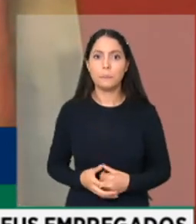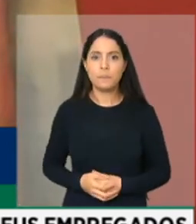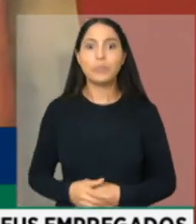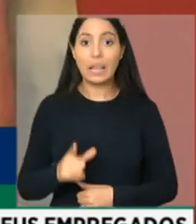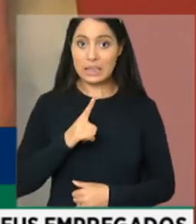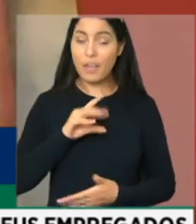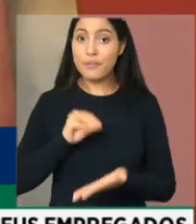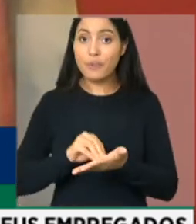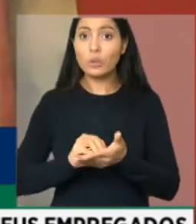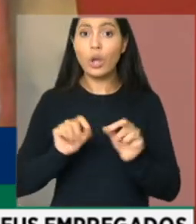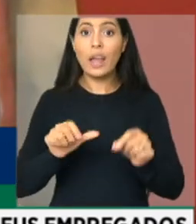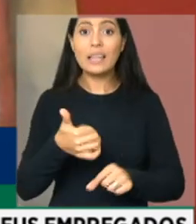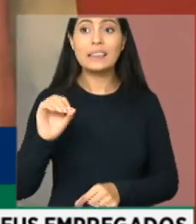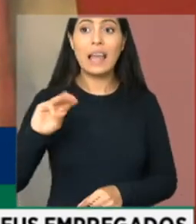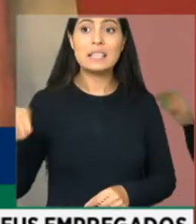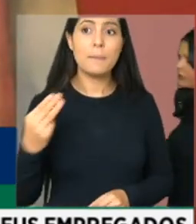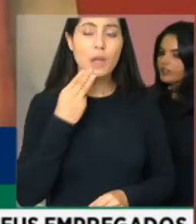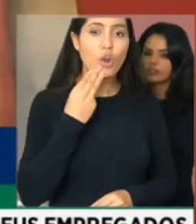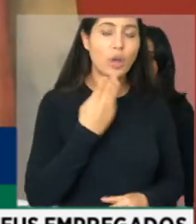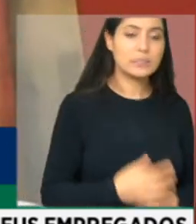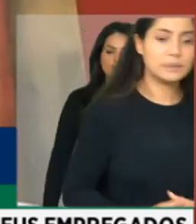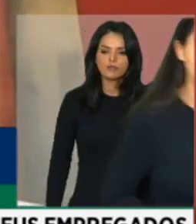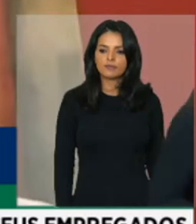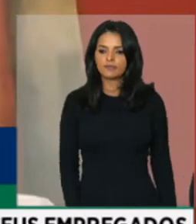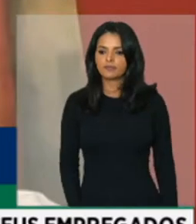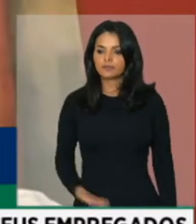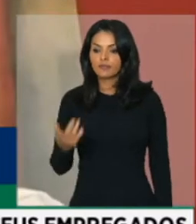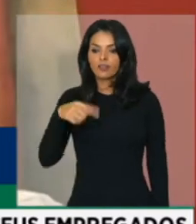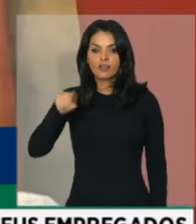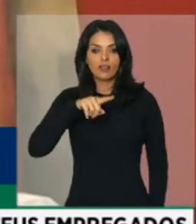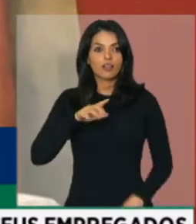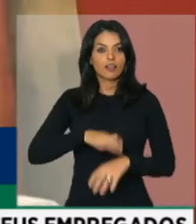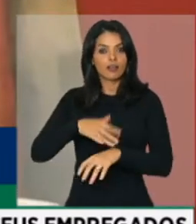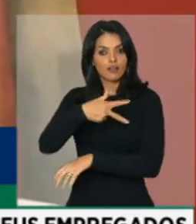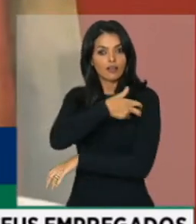QUE ELES ESCOLHEREM , VÃO FALTAR 10 MILHÕES DE DOSES PARA VACINAR AS PESSOAS MAIS VULNERÁVEIS, OS IDOSOS, OS